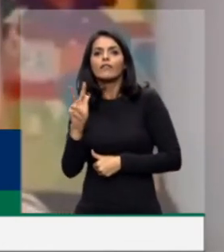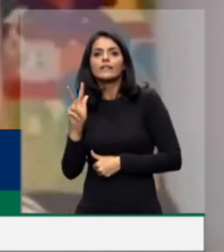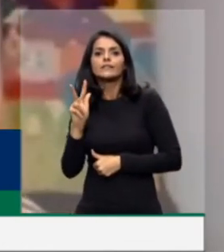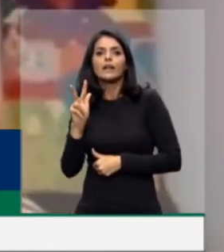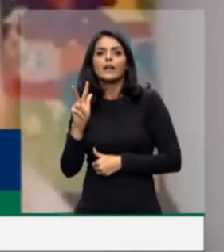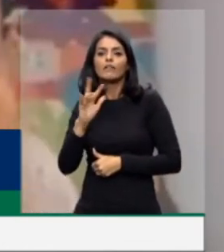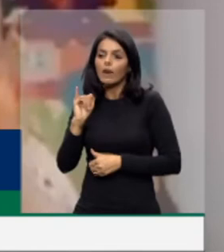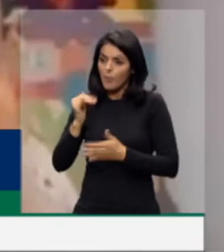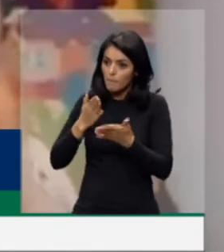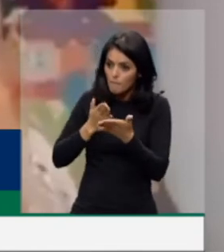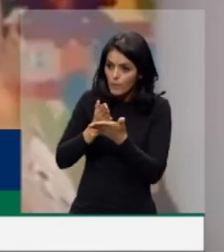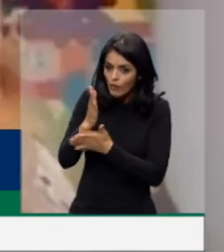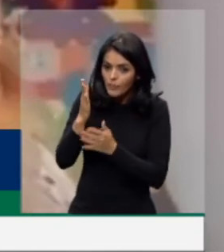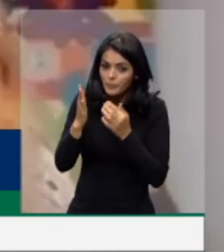OBVIAMENTE SÓ SERÁ APLICADA